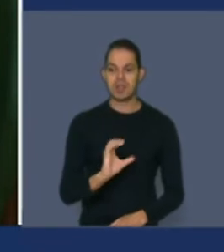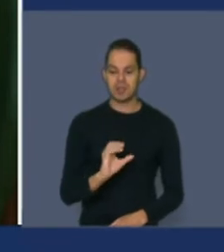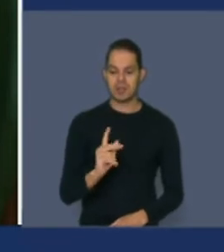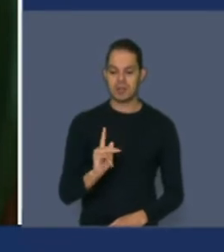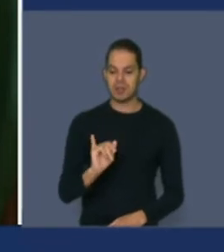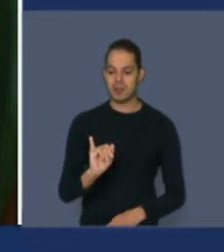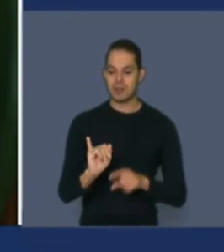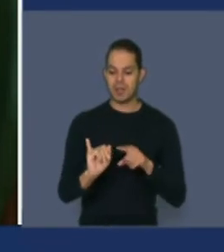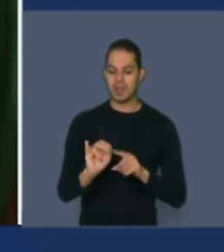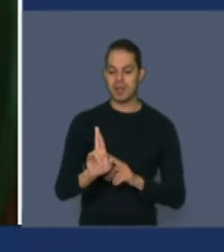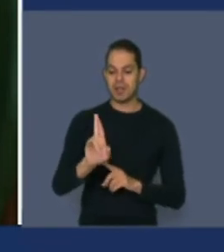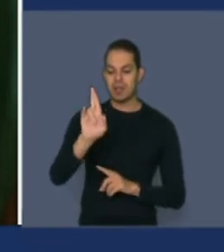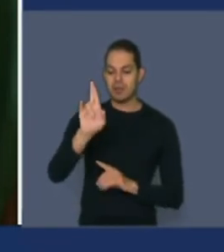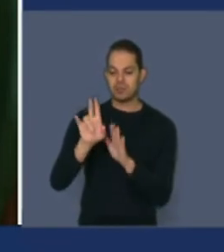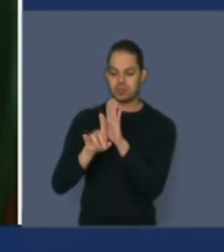CPI, NO MEU MODO DE VER, CUMPRIU A FUNÇÃO E ESTÁ